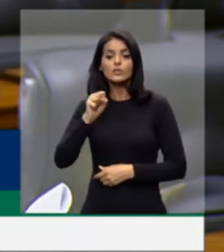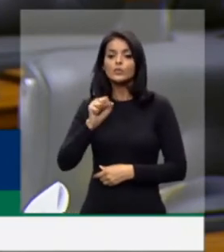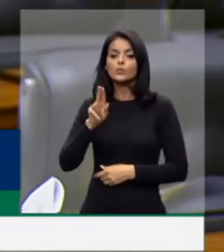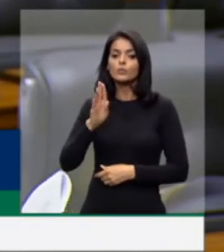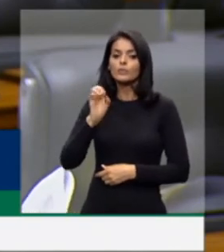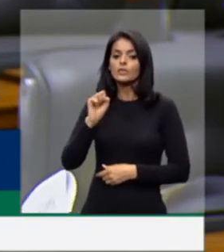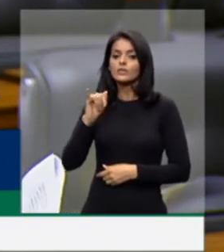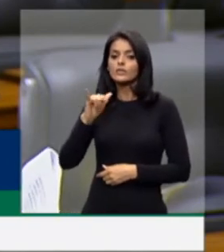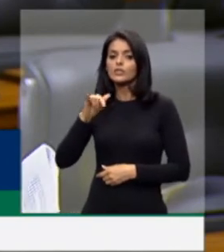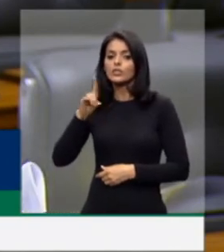GERAL É BOM, SEGUNDO, DEPUTADO KIM FALOU SOBRE ANGRA